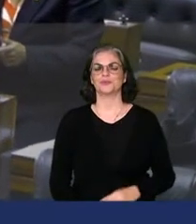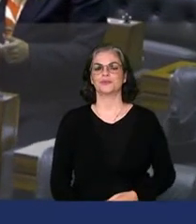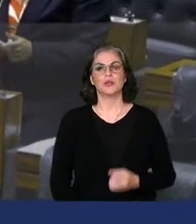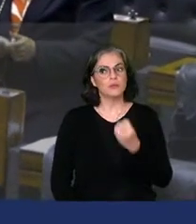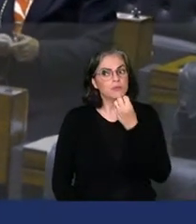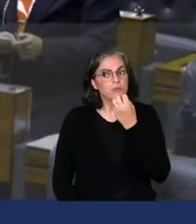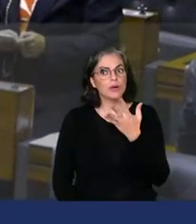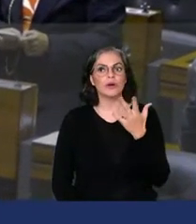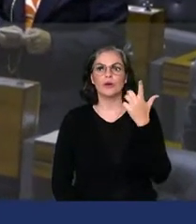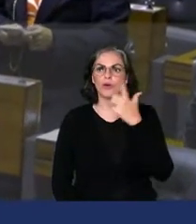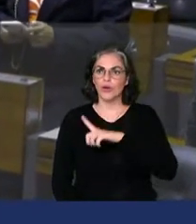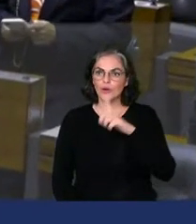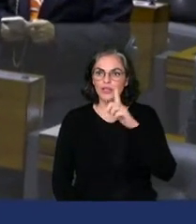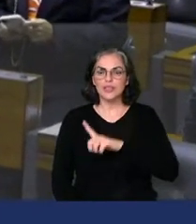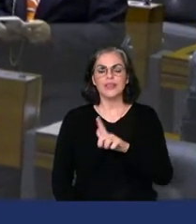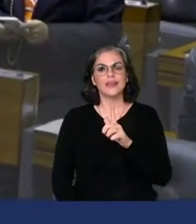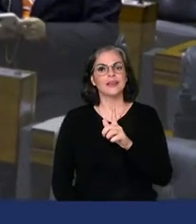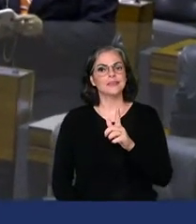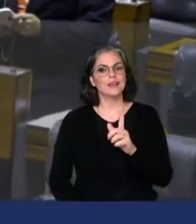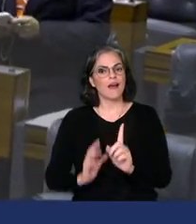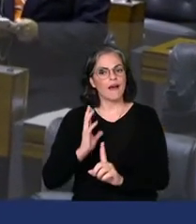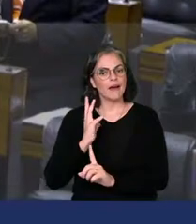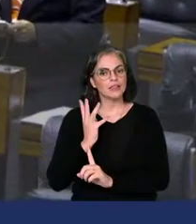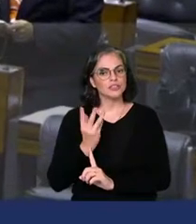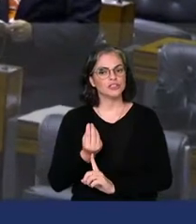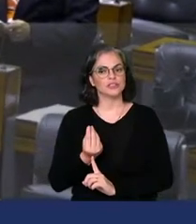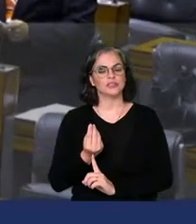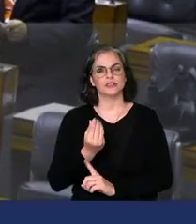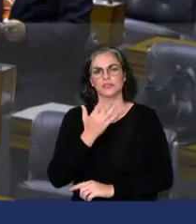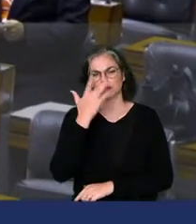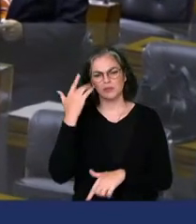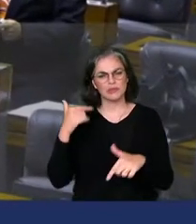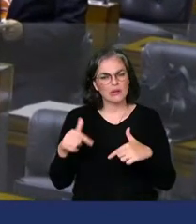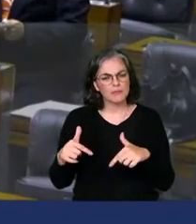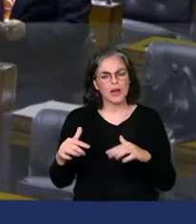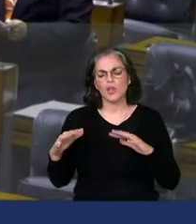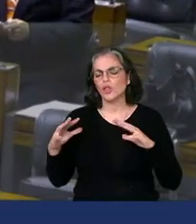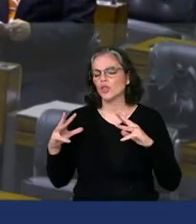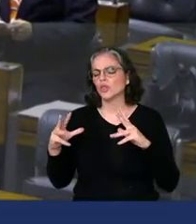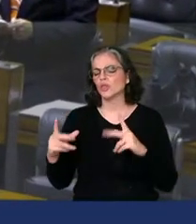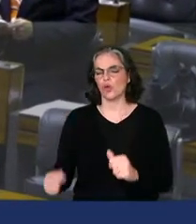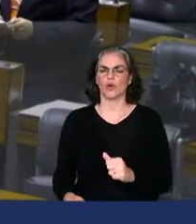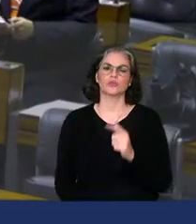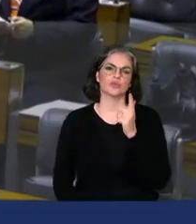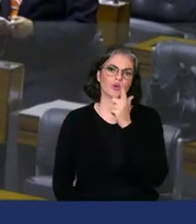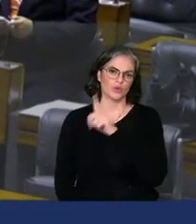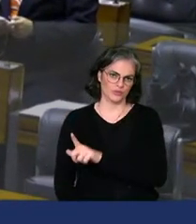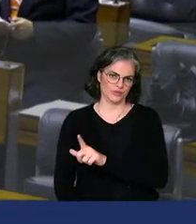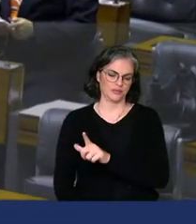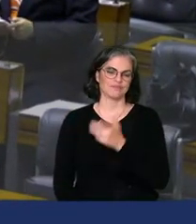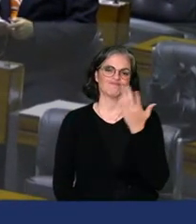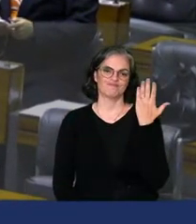GANHOU, OS ARTISTAS, OS TRABALHADORES DA CULTURA, TODOS ELES SE BENEFICIARAM NAQUELE MOM MOMENTO. DEPOIS